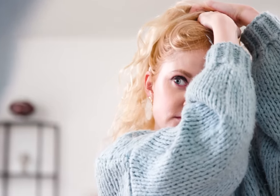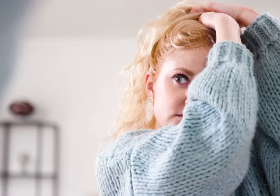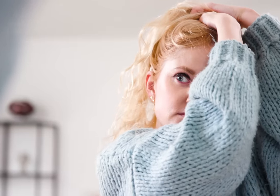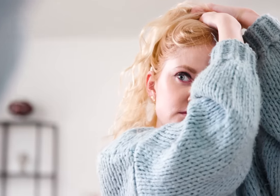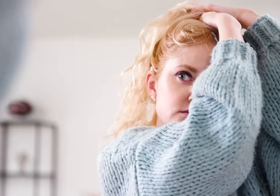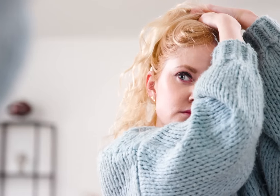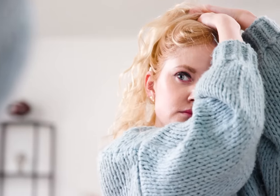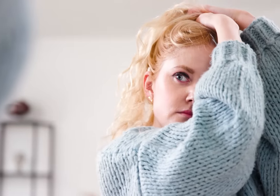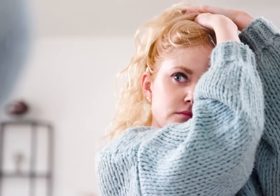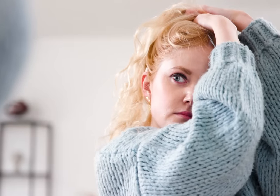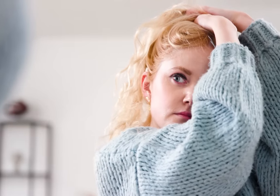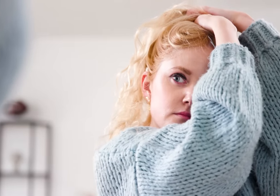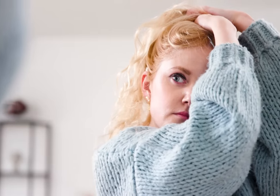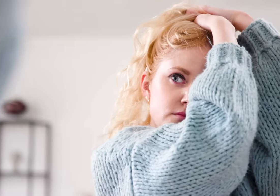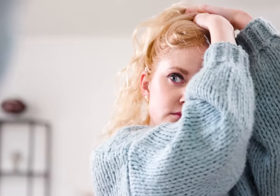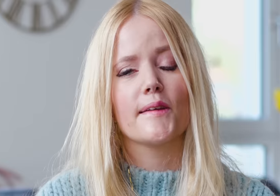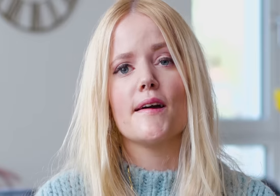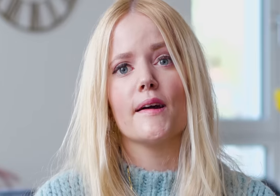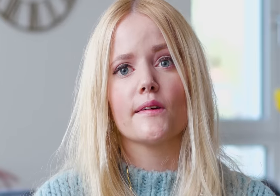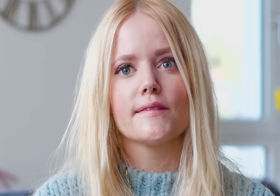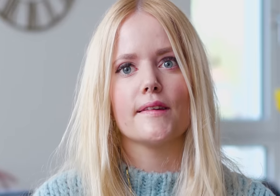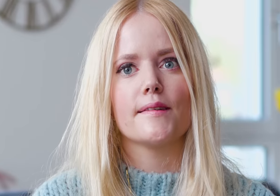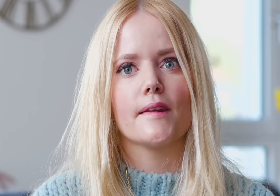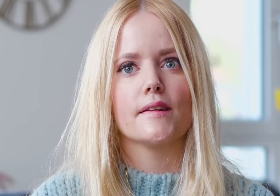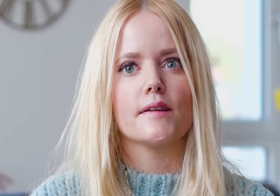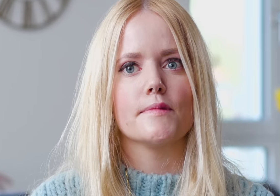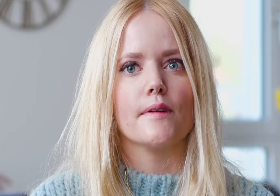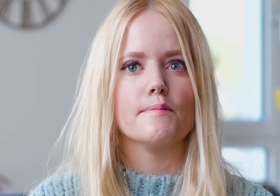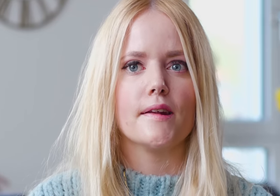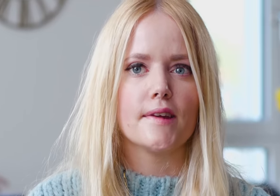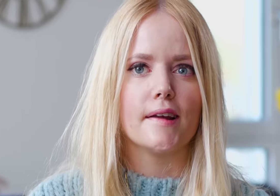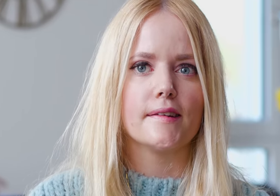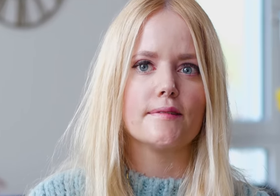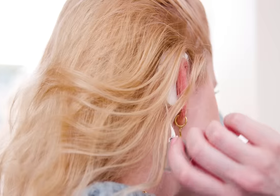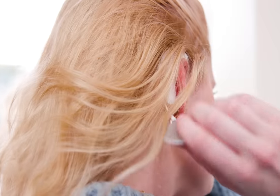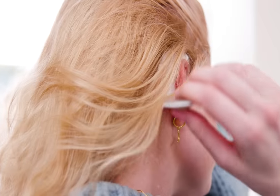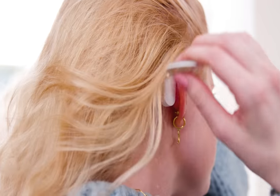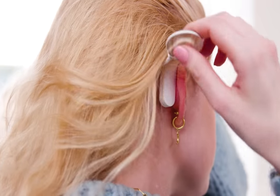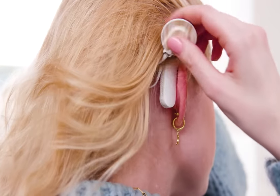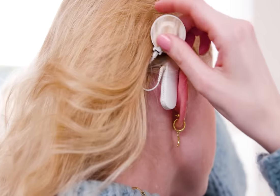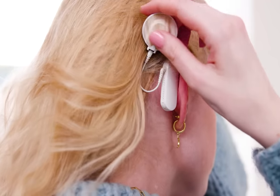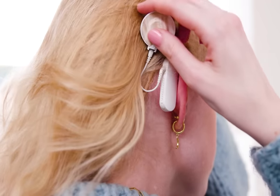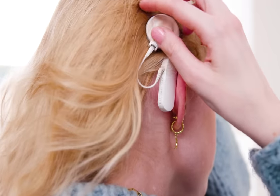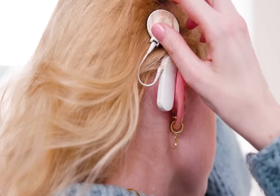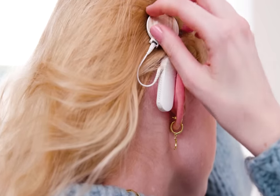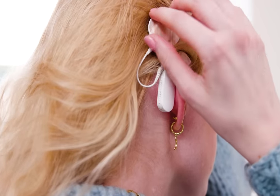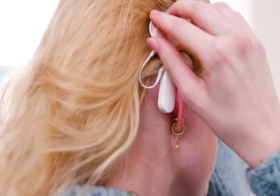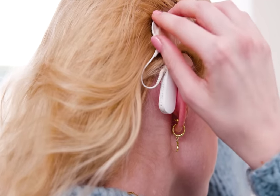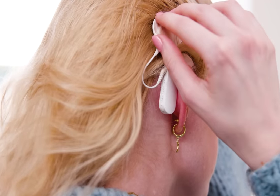Deswegen bin ich auch taub. Ich hör aber trotzdem, denn ich hab zwei Implantate. Und mit denen funktioniert das ganz gut.